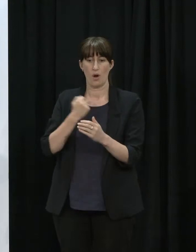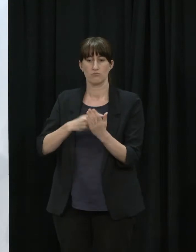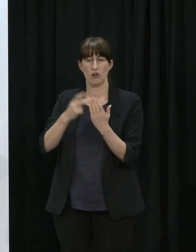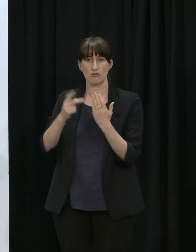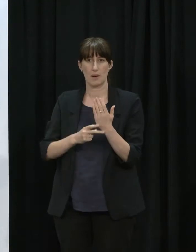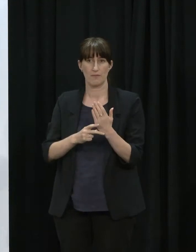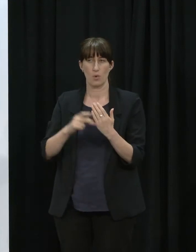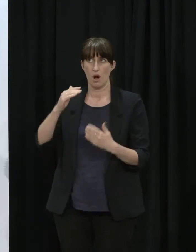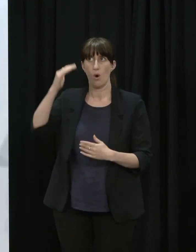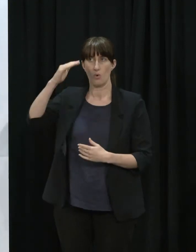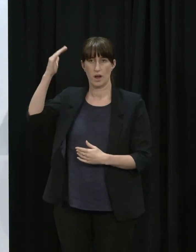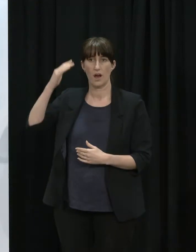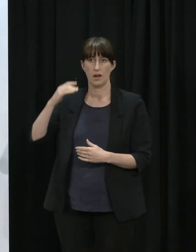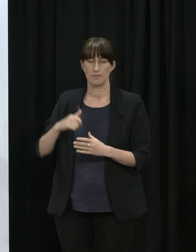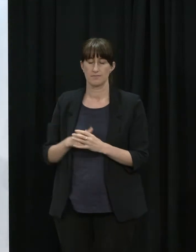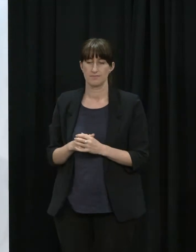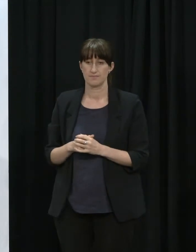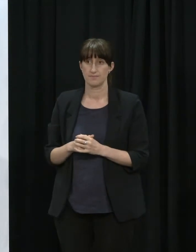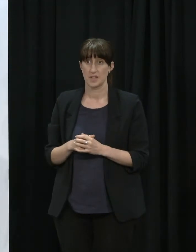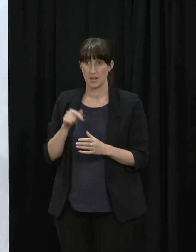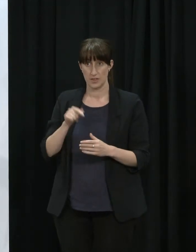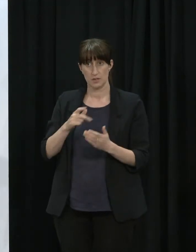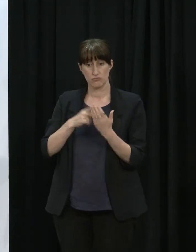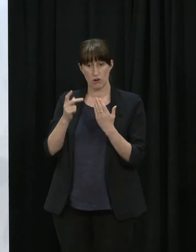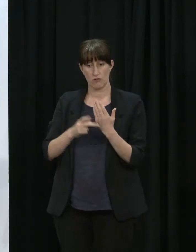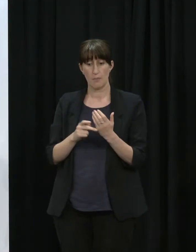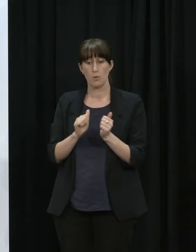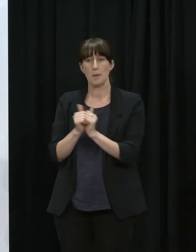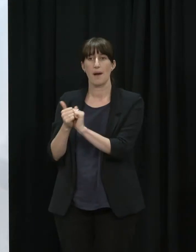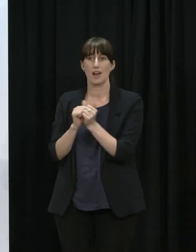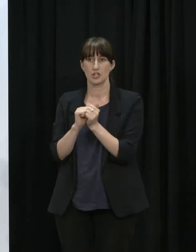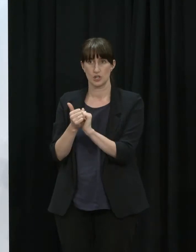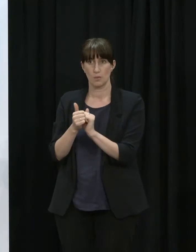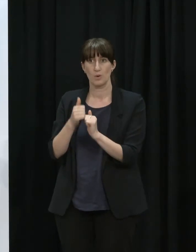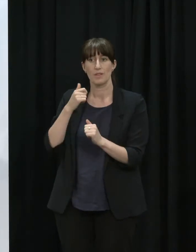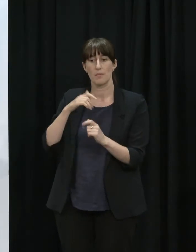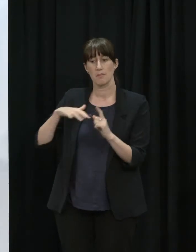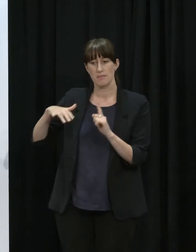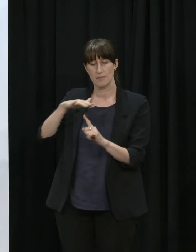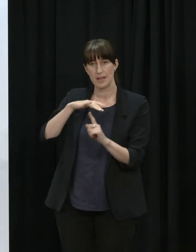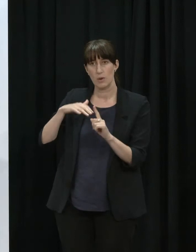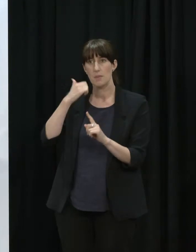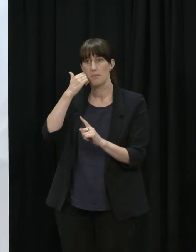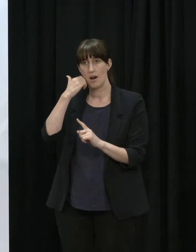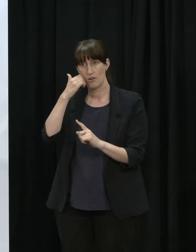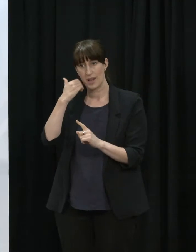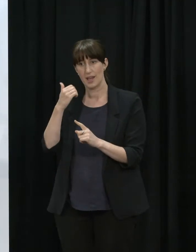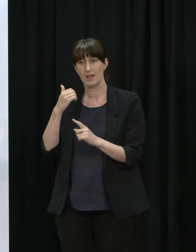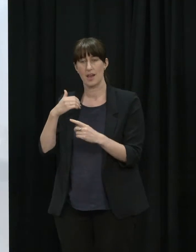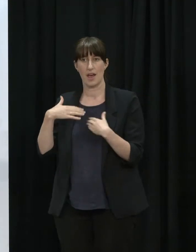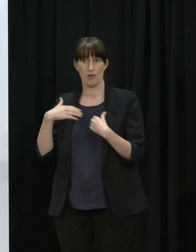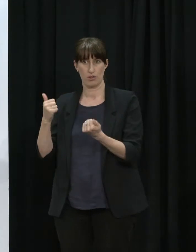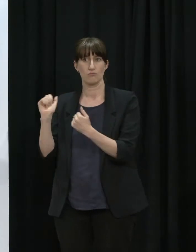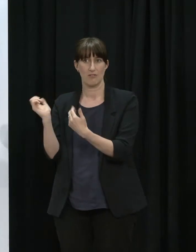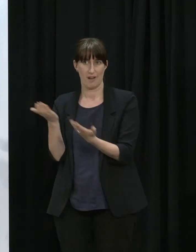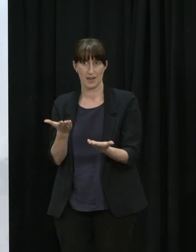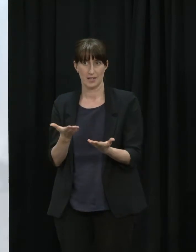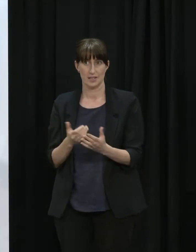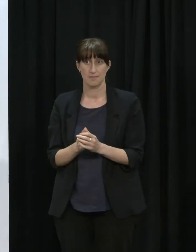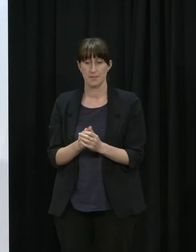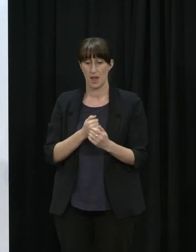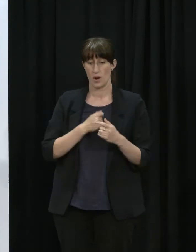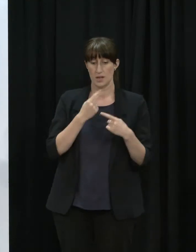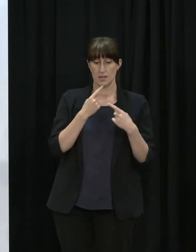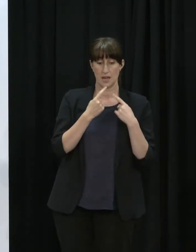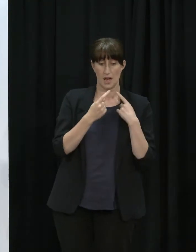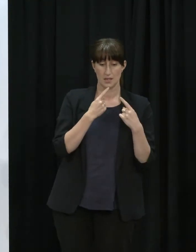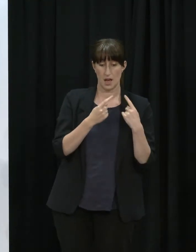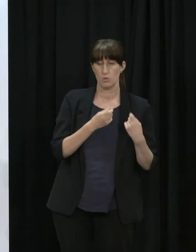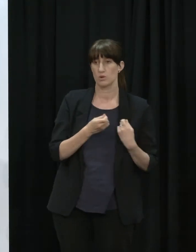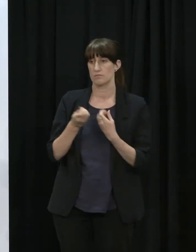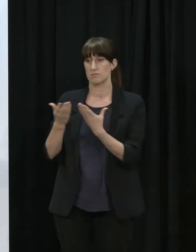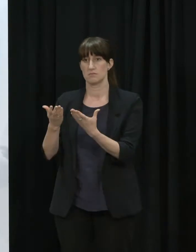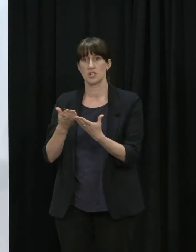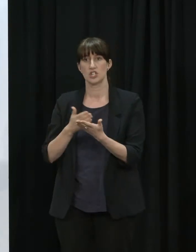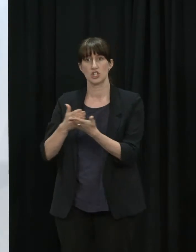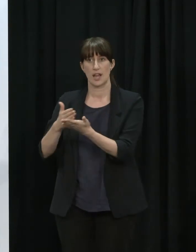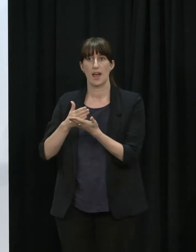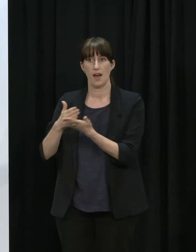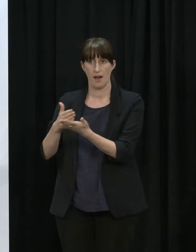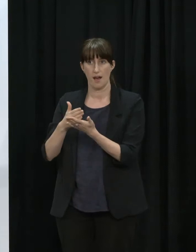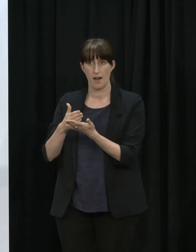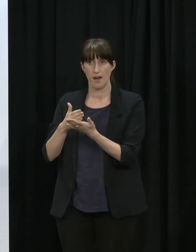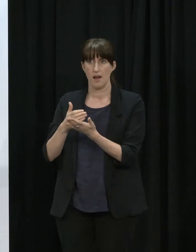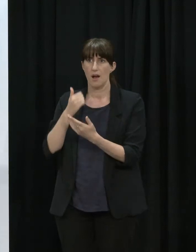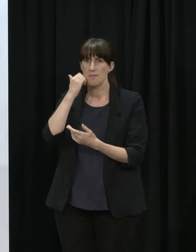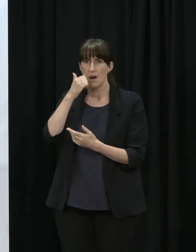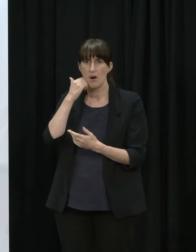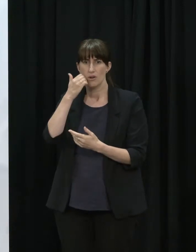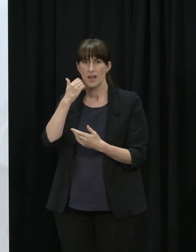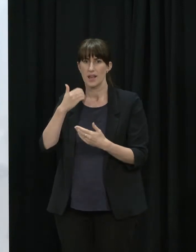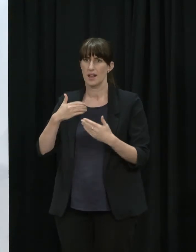taiohi me nga pakeke. Ka tukuna